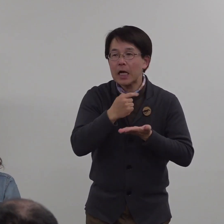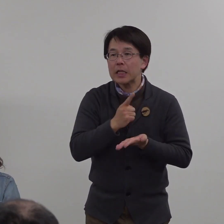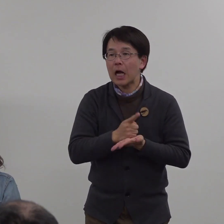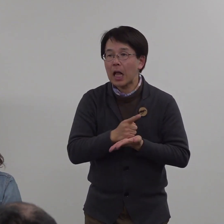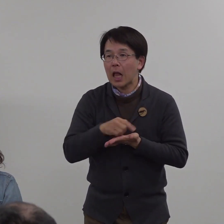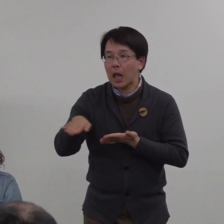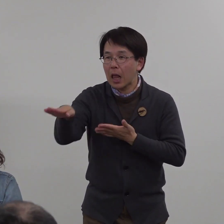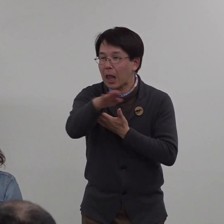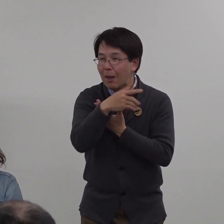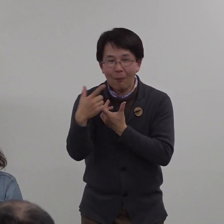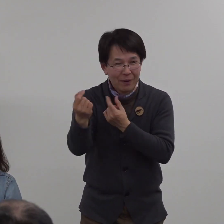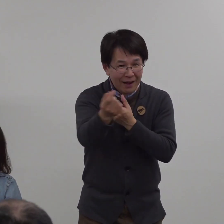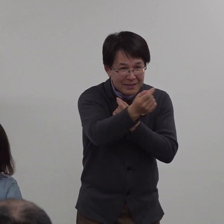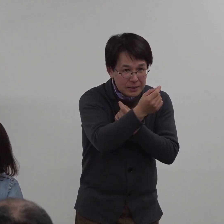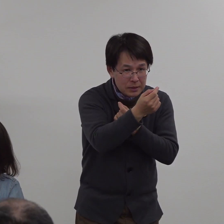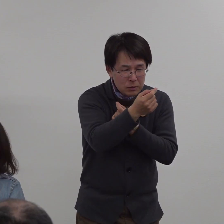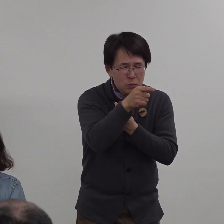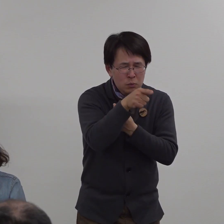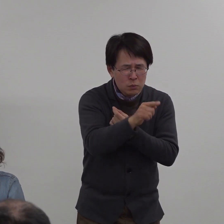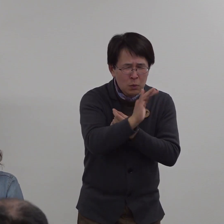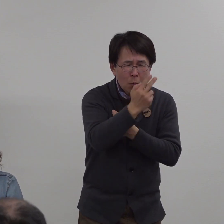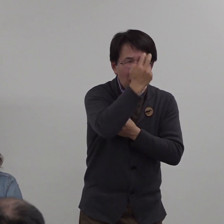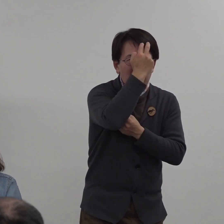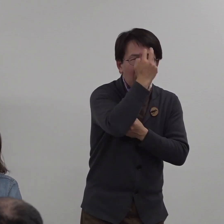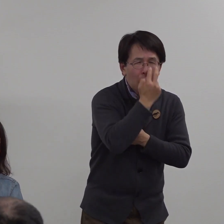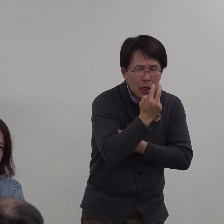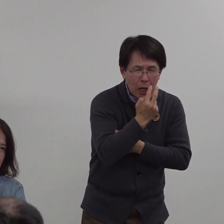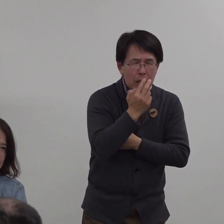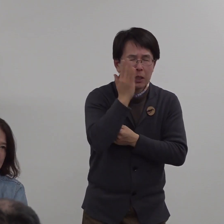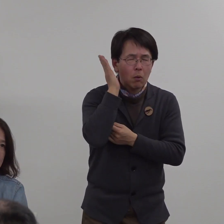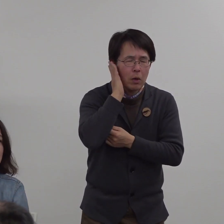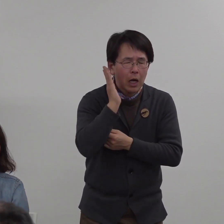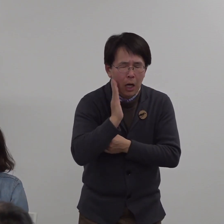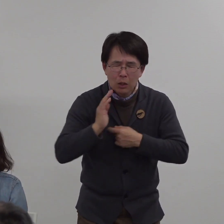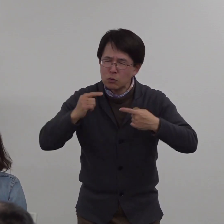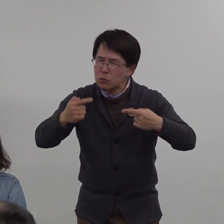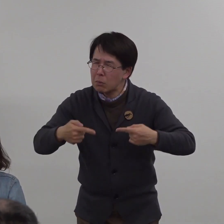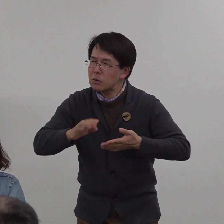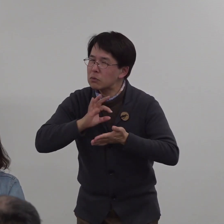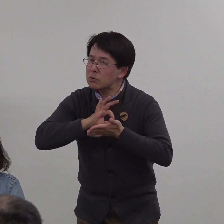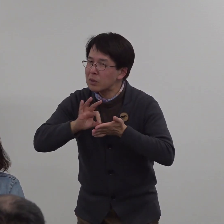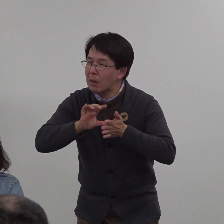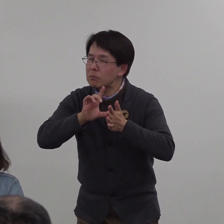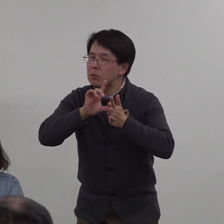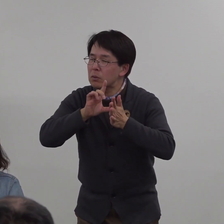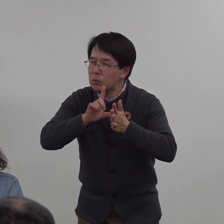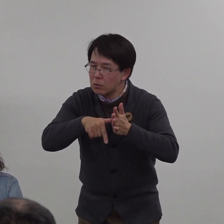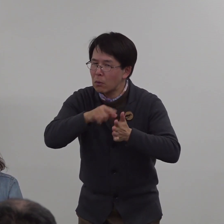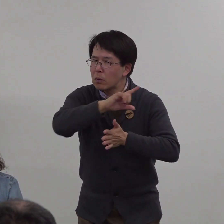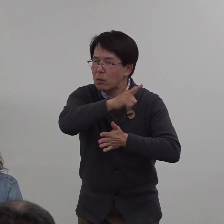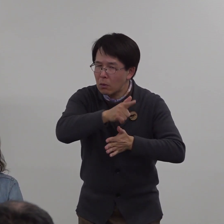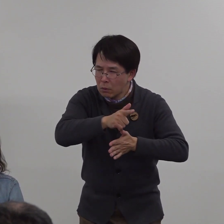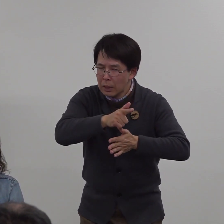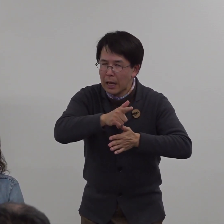それが見えなかったり聞こえなかったり車椅子に乗ってたりいろいろな理由でちょっとしづらい